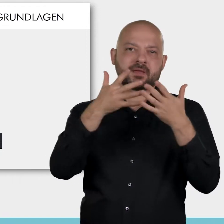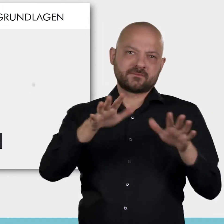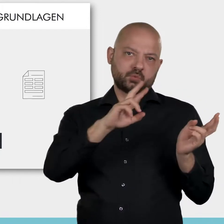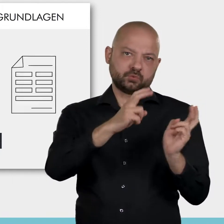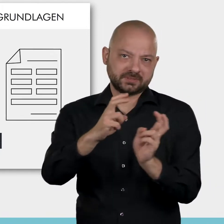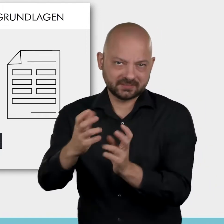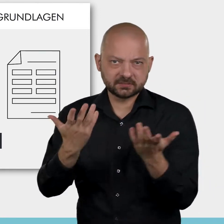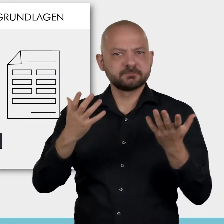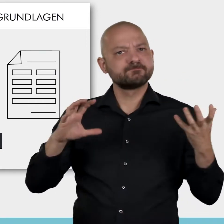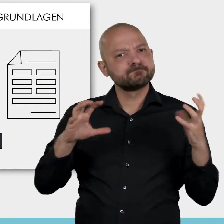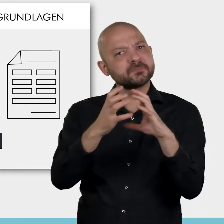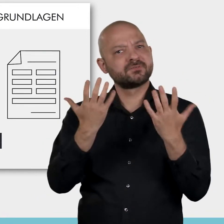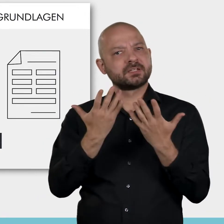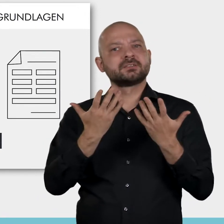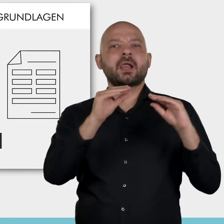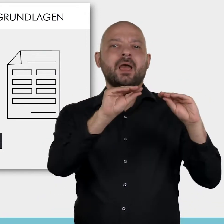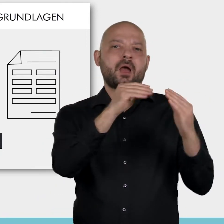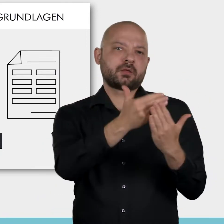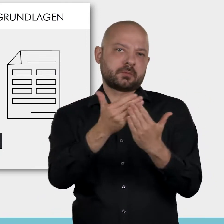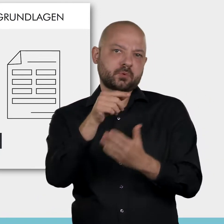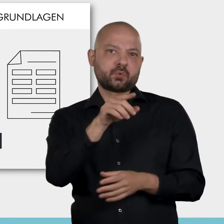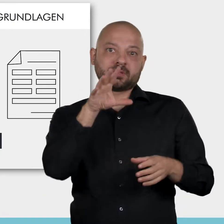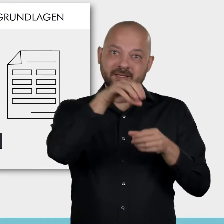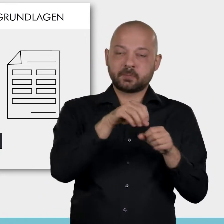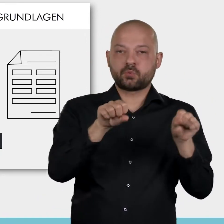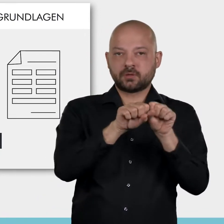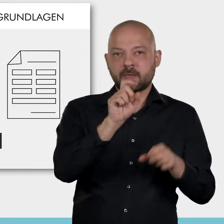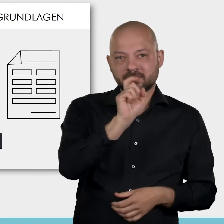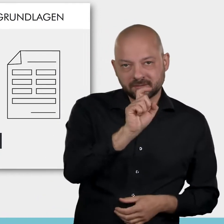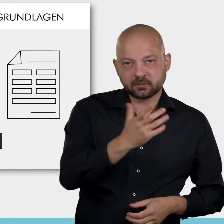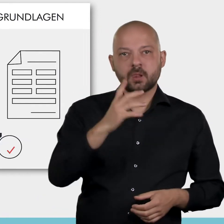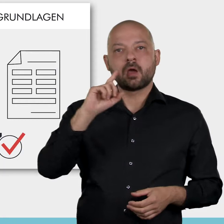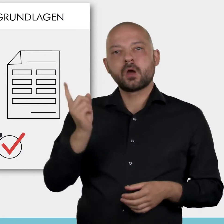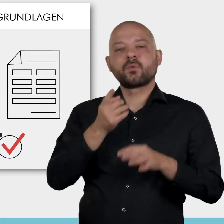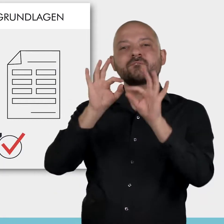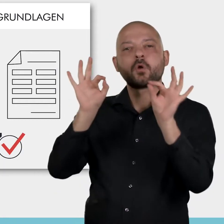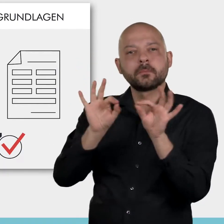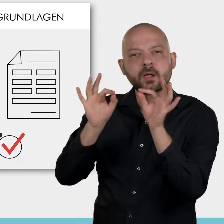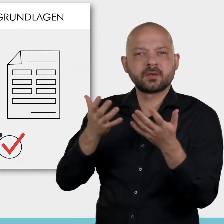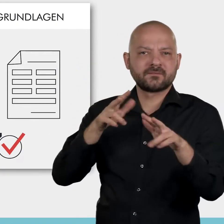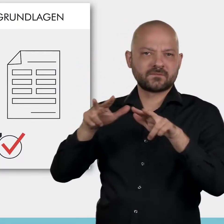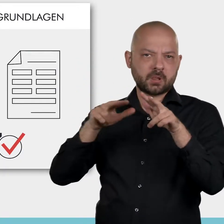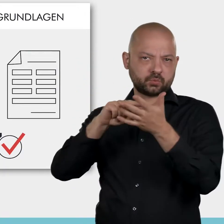dass die digitalen Lehrangebote und verwaltungstechnischen Formalia für alle ohne fremde Hilfe zugänglich sind.